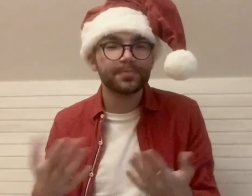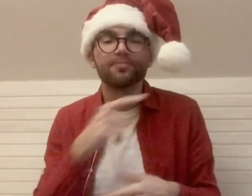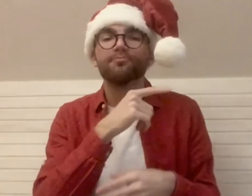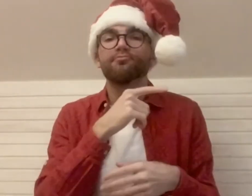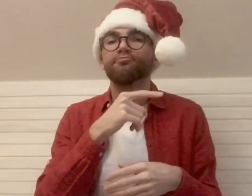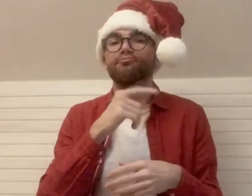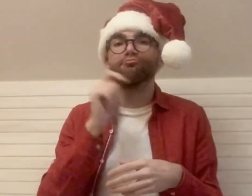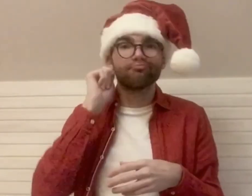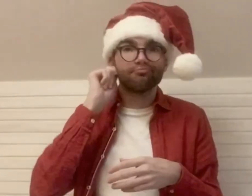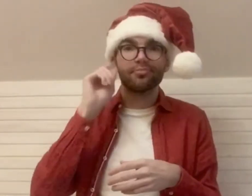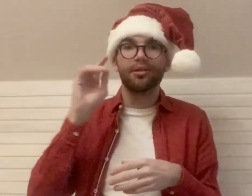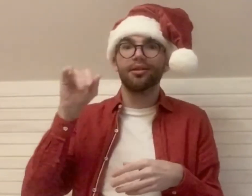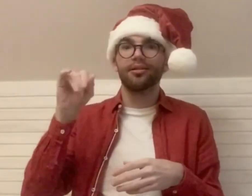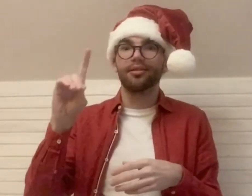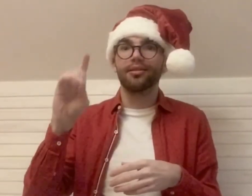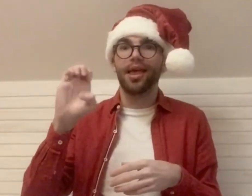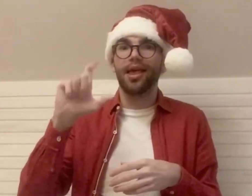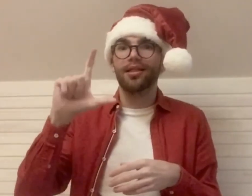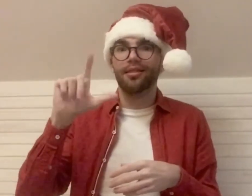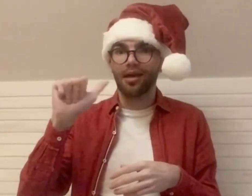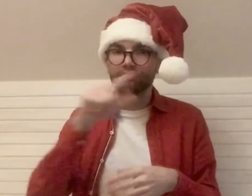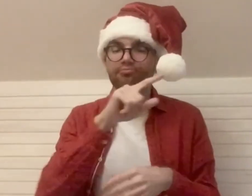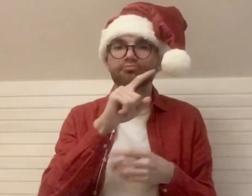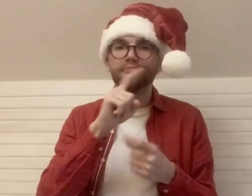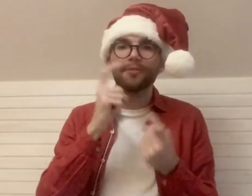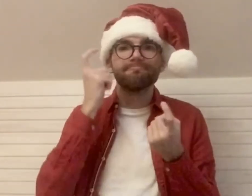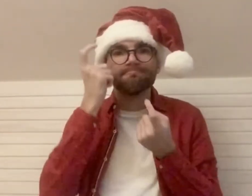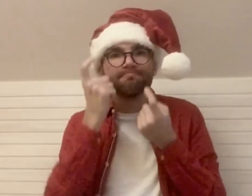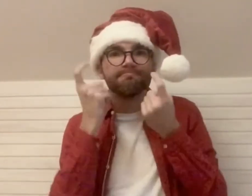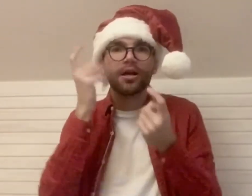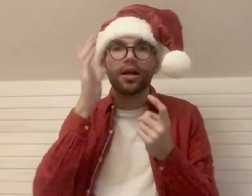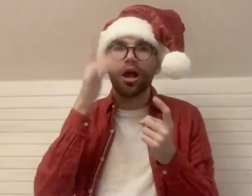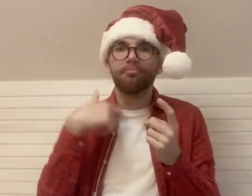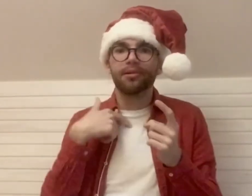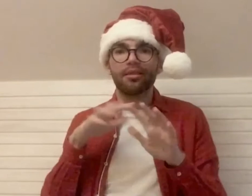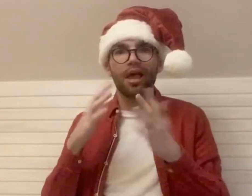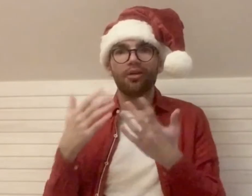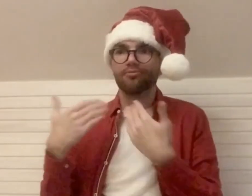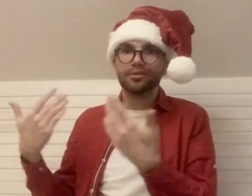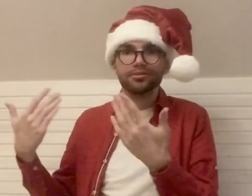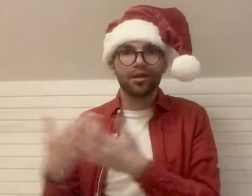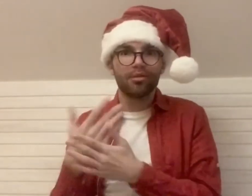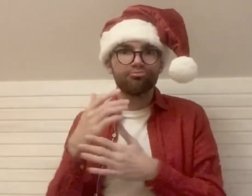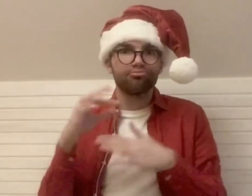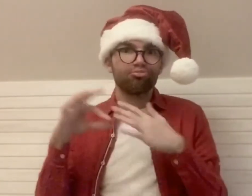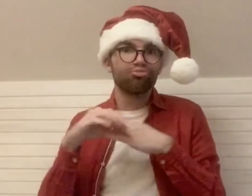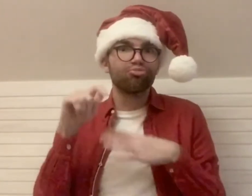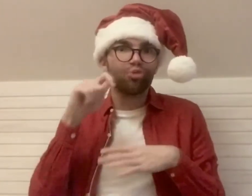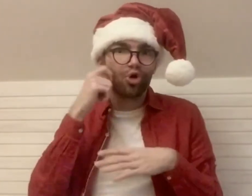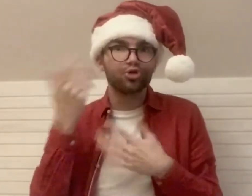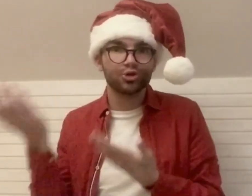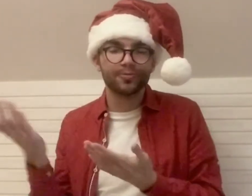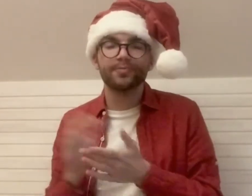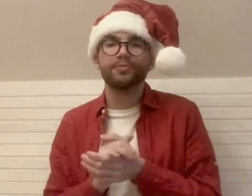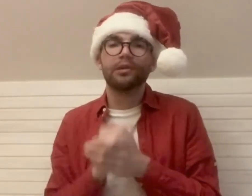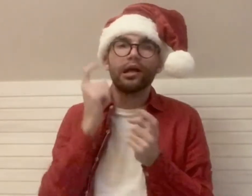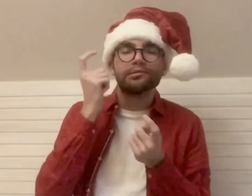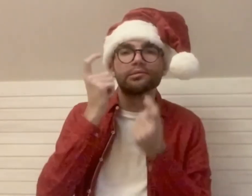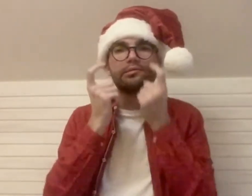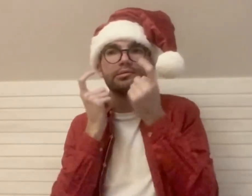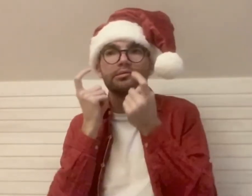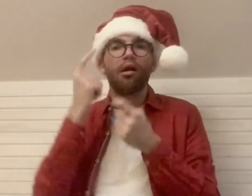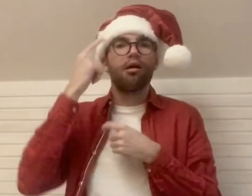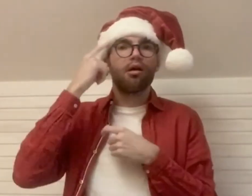je Della premišljevala, kaj bi dala svojemu možu za darilo.